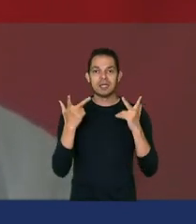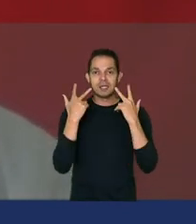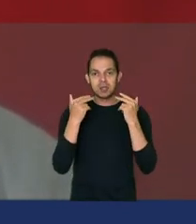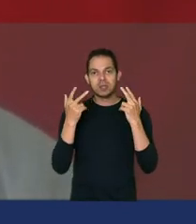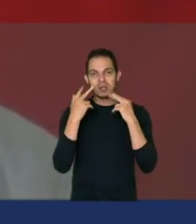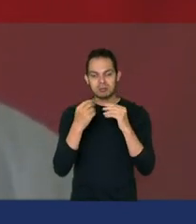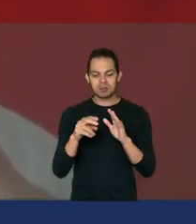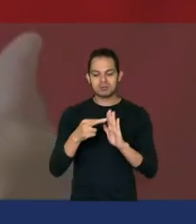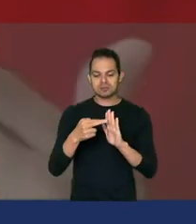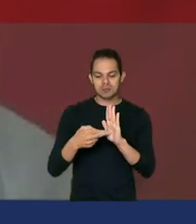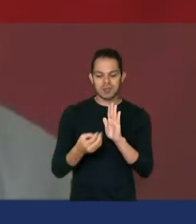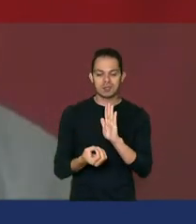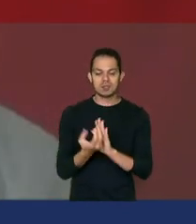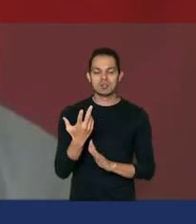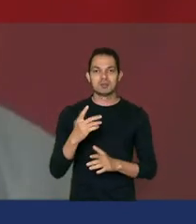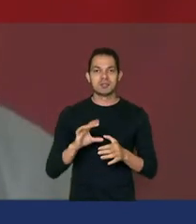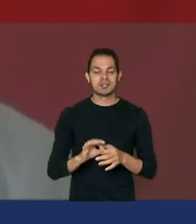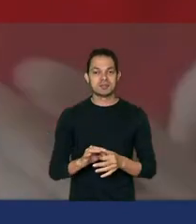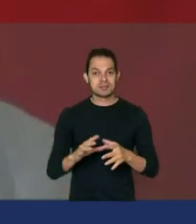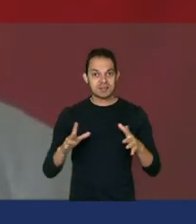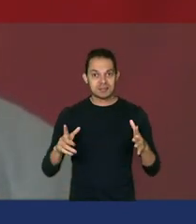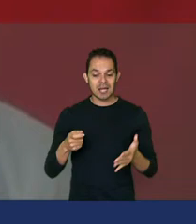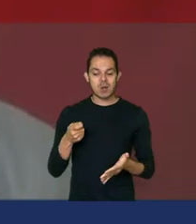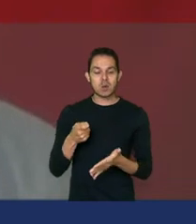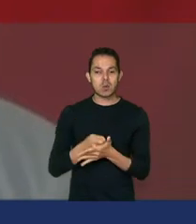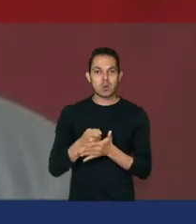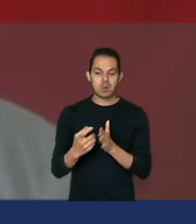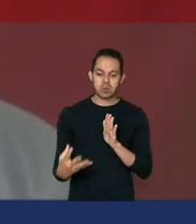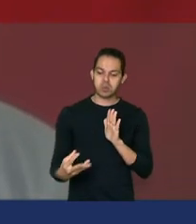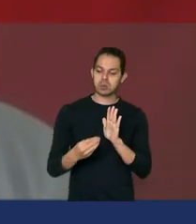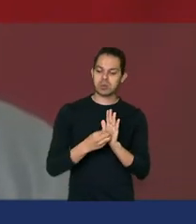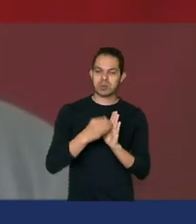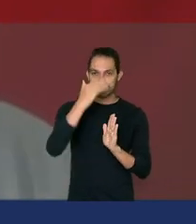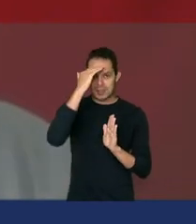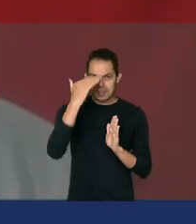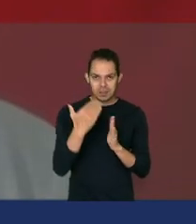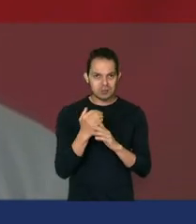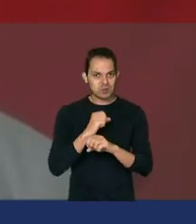LEI ORDINÁRIA REGRAR ISSO QUE DIZ RESPEITO É LICENÇA E NÃO COLOCAR UMA EXIGÊNCIA QUE NÃO PODE SER CUMPRIDA.